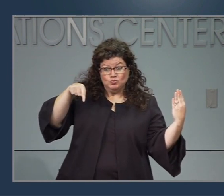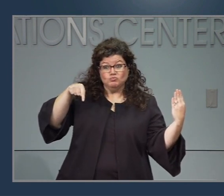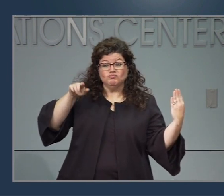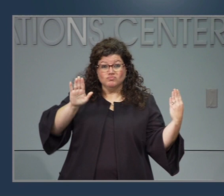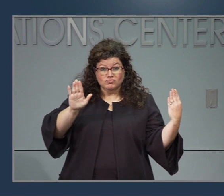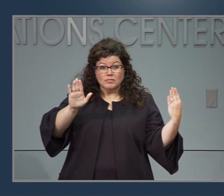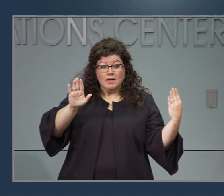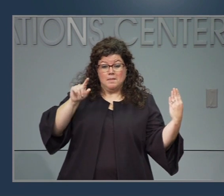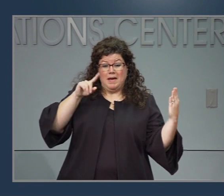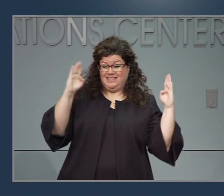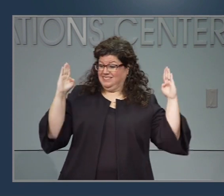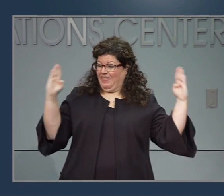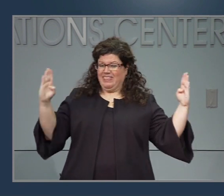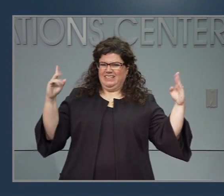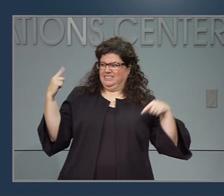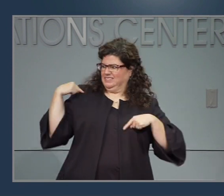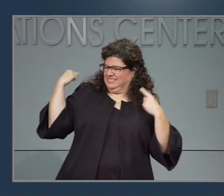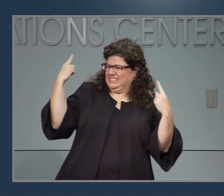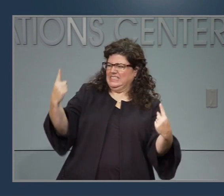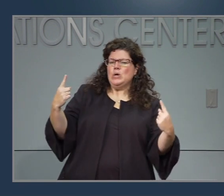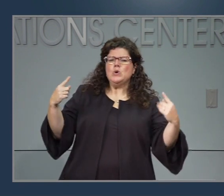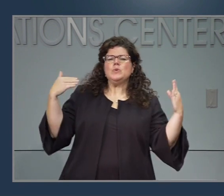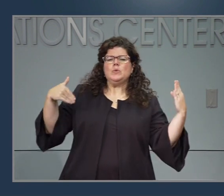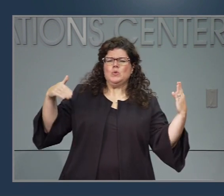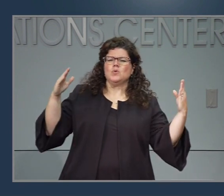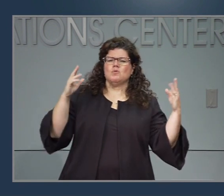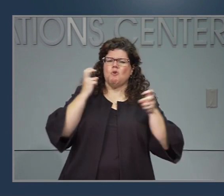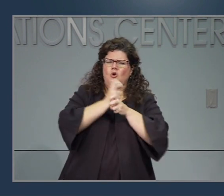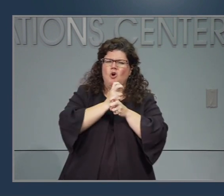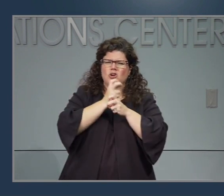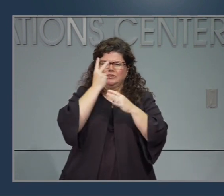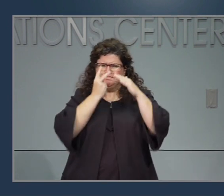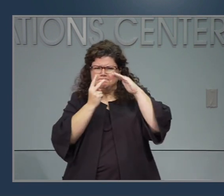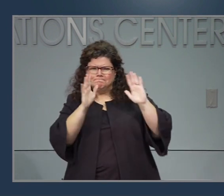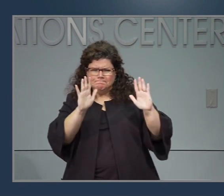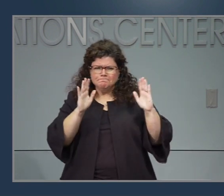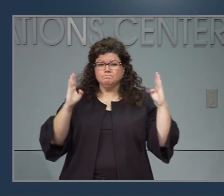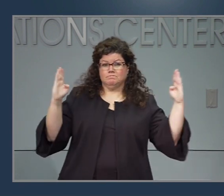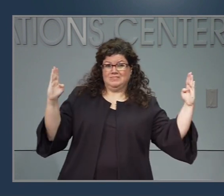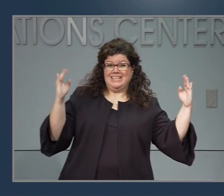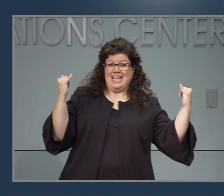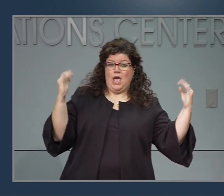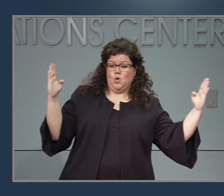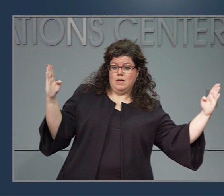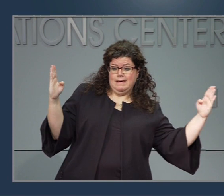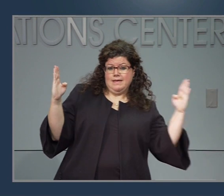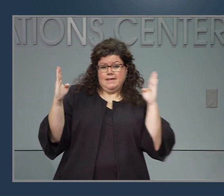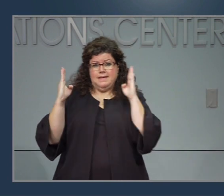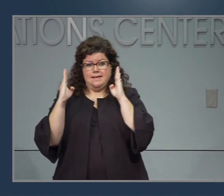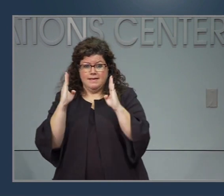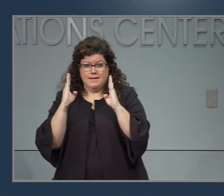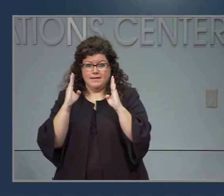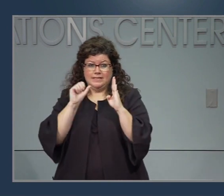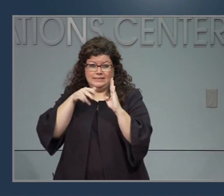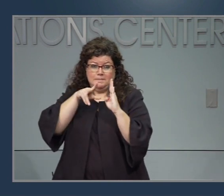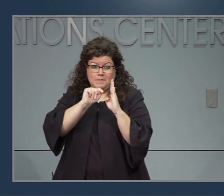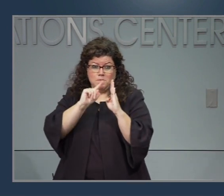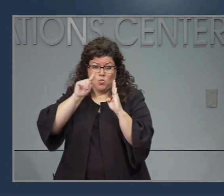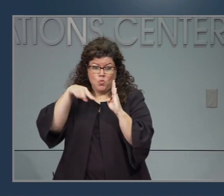y luego una en casos en donde nos encontramos actualmente, pero ahora un demos para tener una mejor idea del panorama has